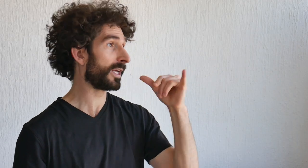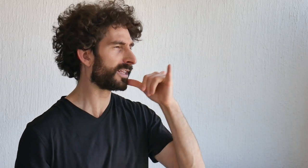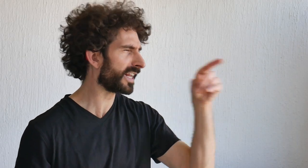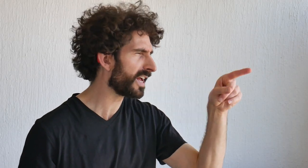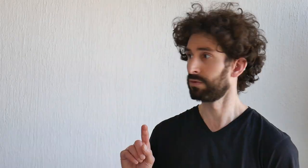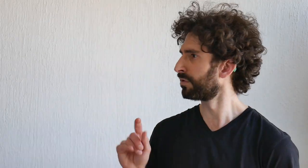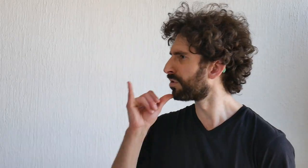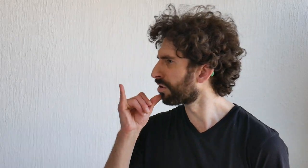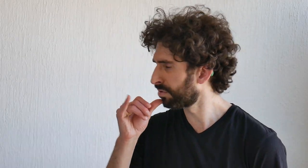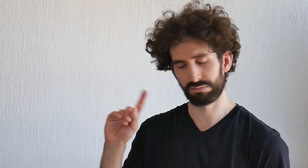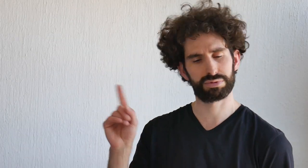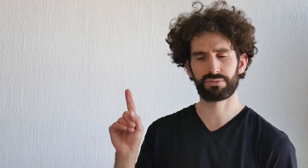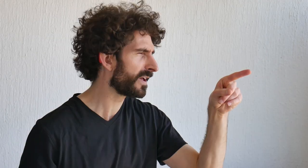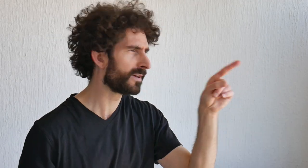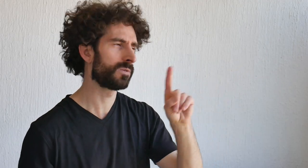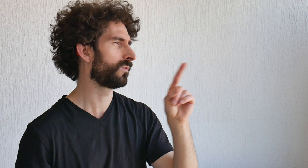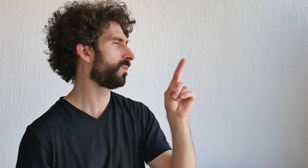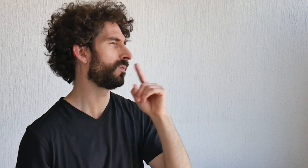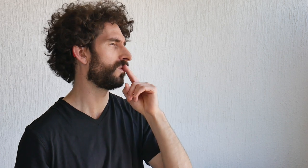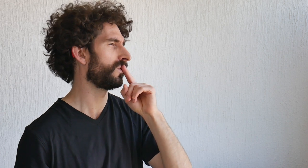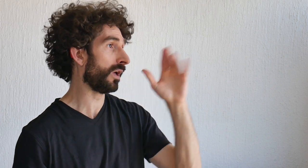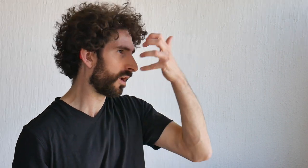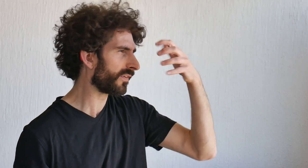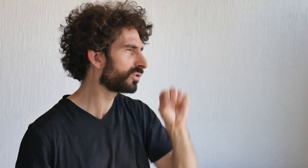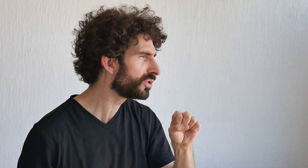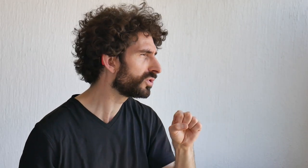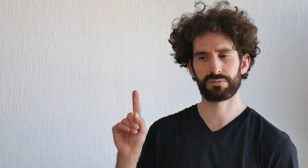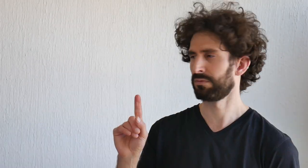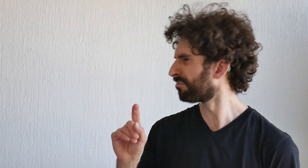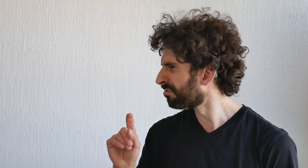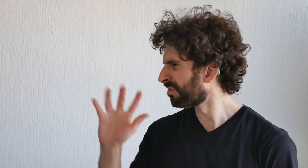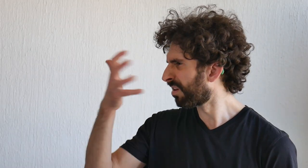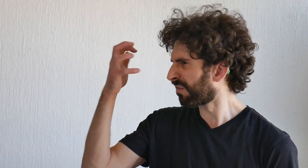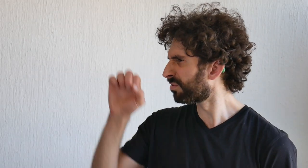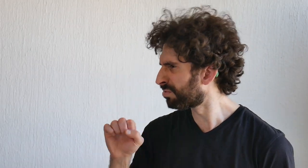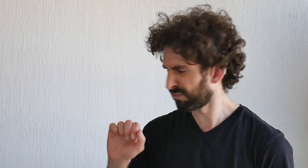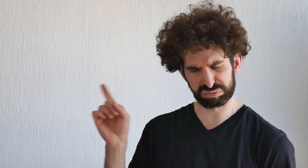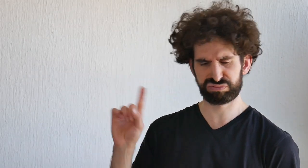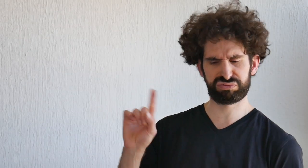Italien ? Non. Africain du sud ? Non !